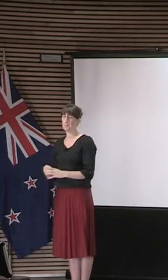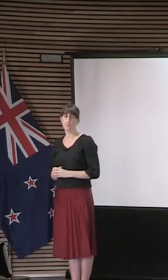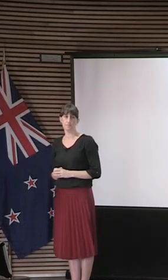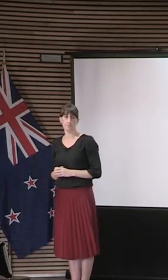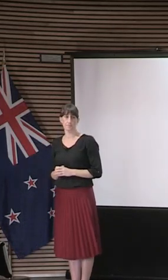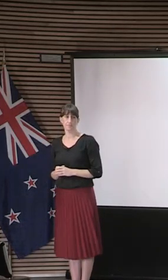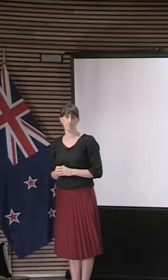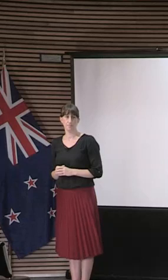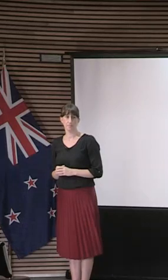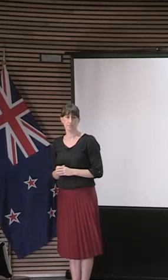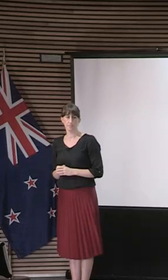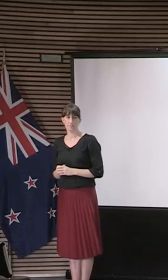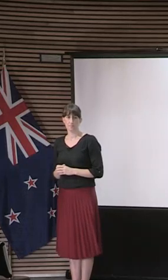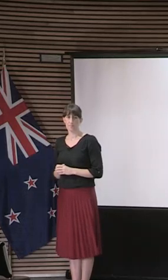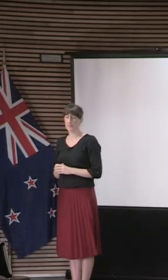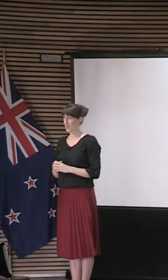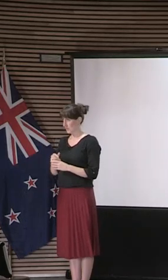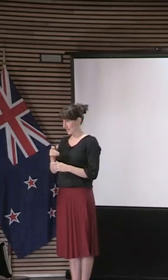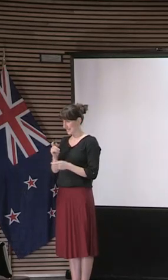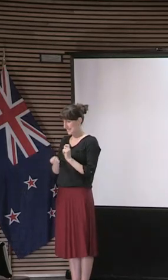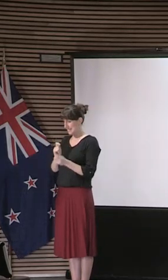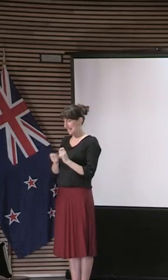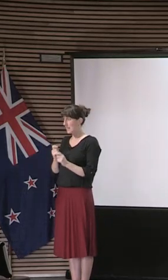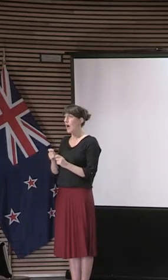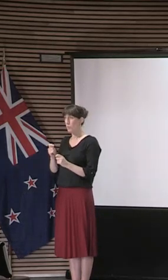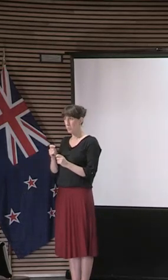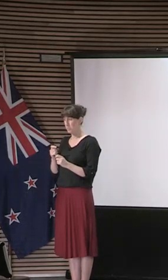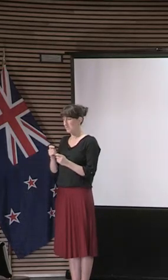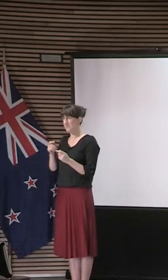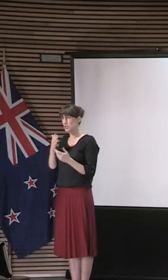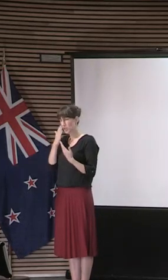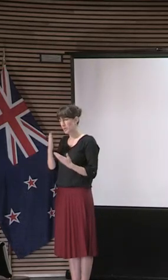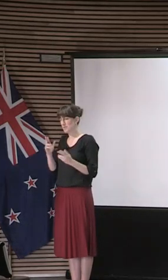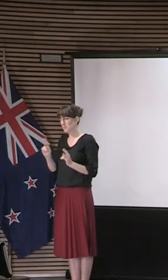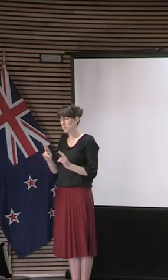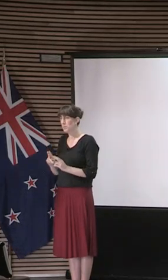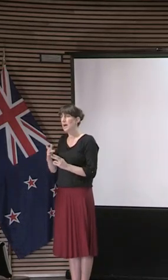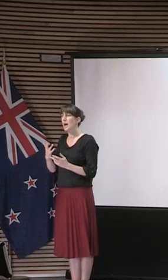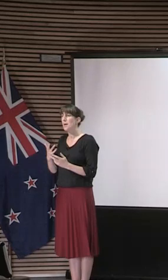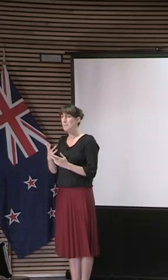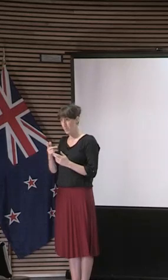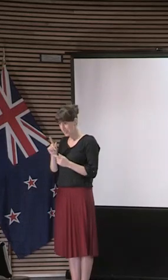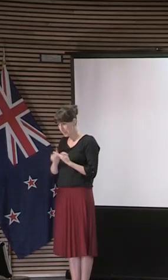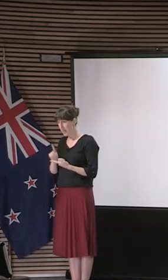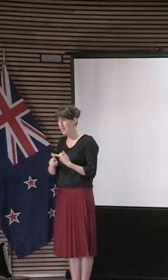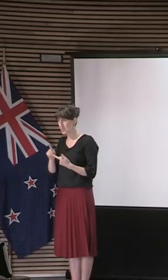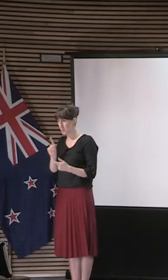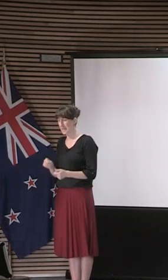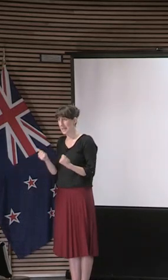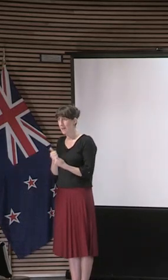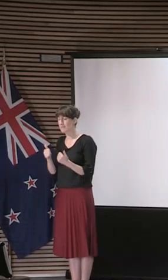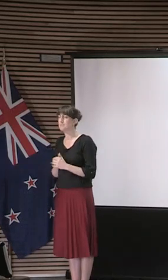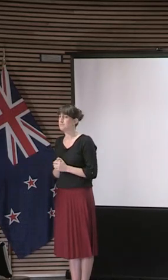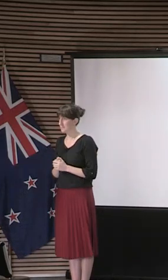I kite matou